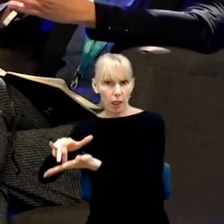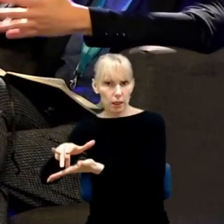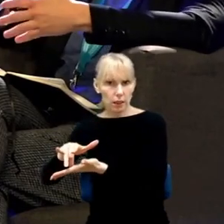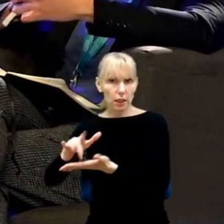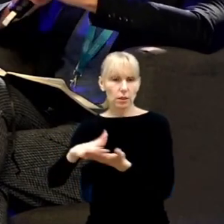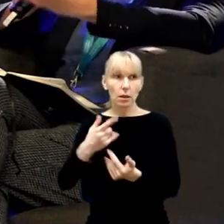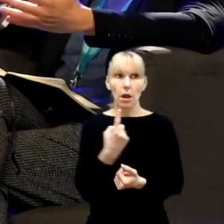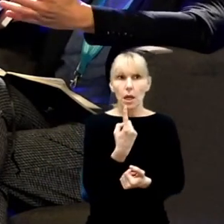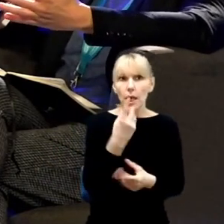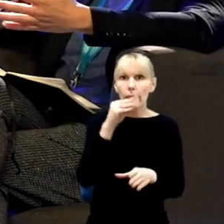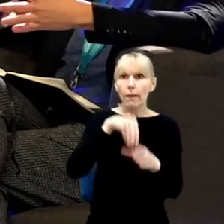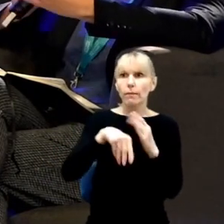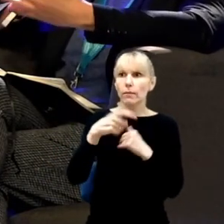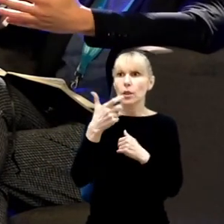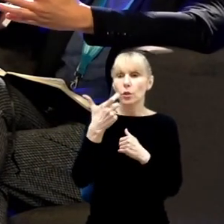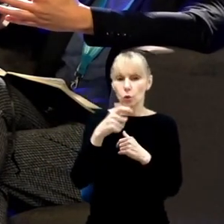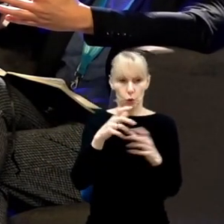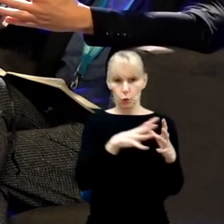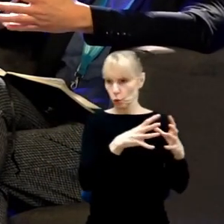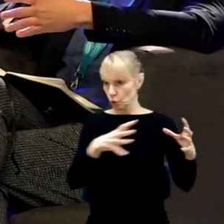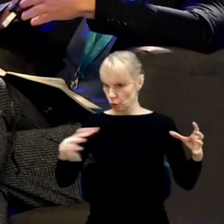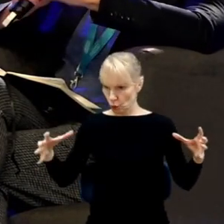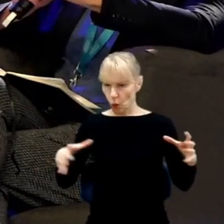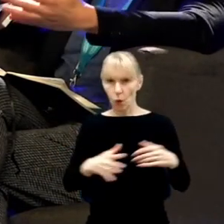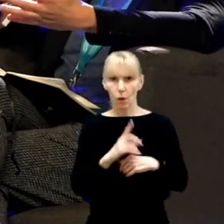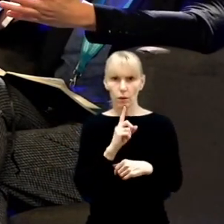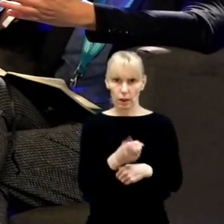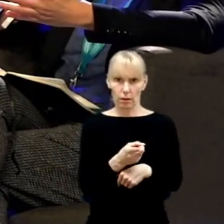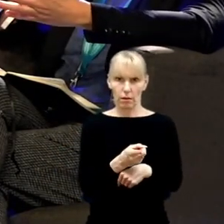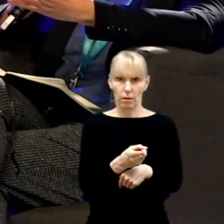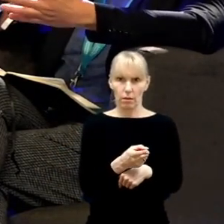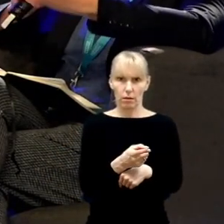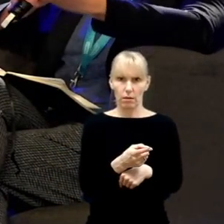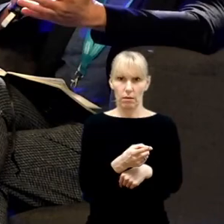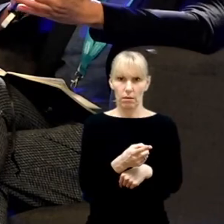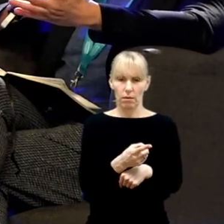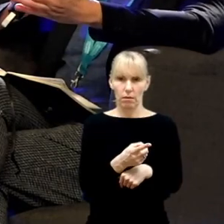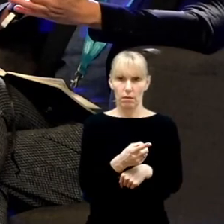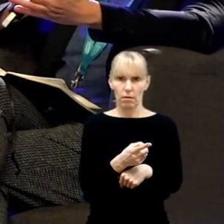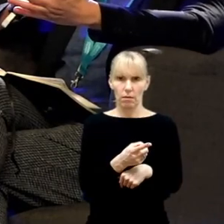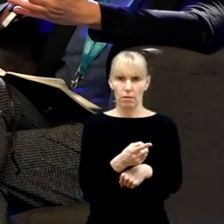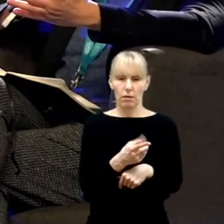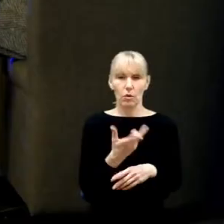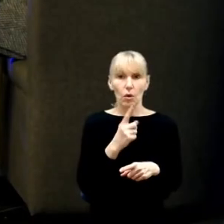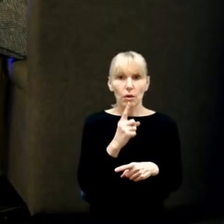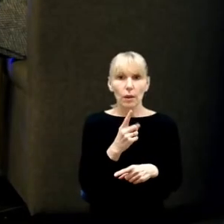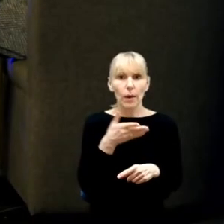z tych małych miejscowości, średnich miejscowości, w ogóle trafia później do realizacji?